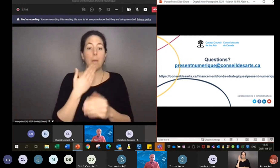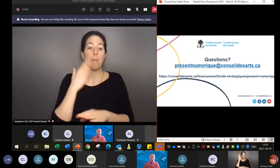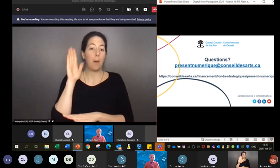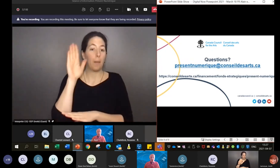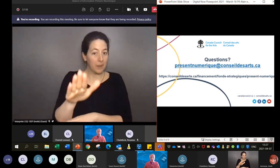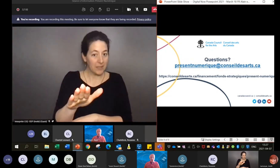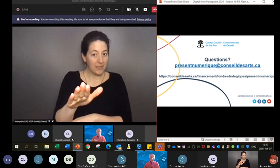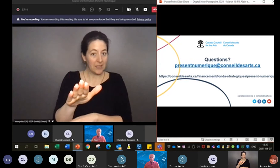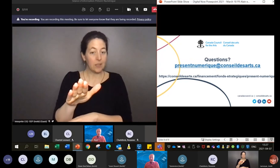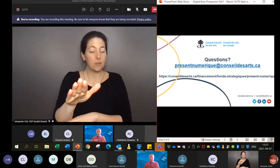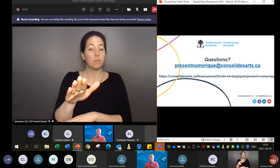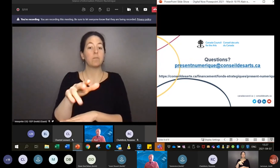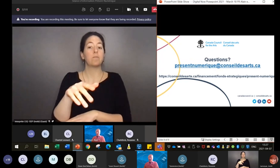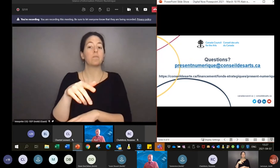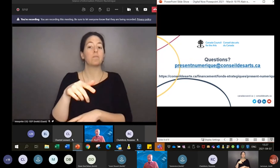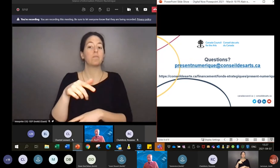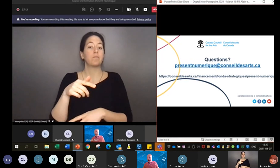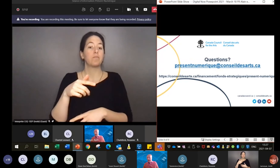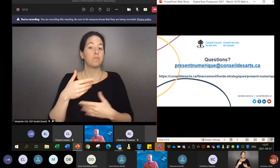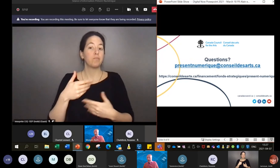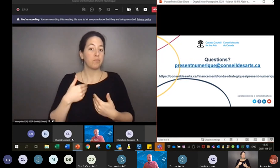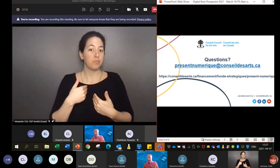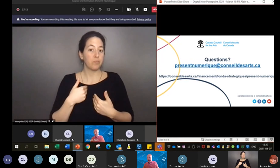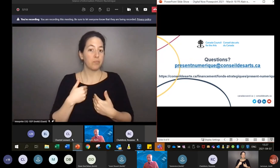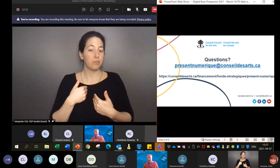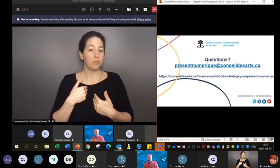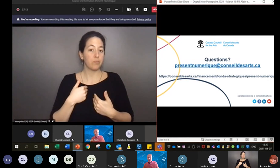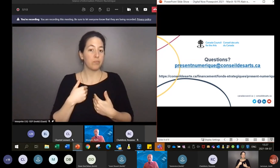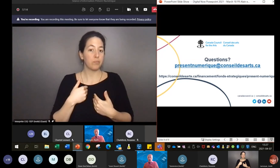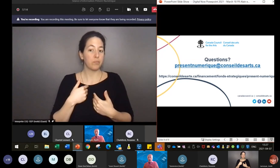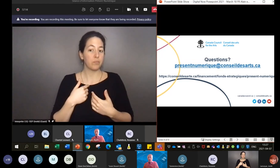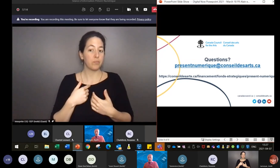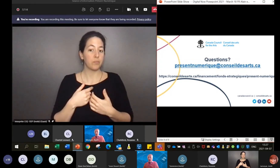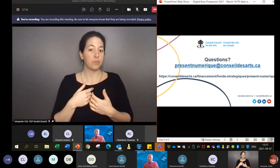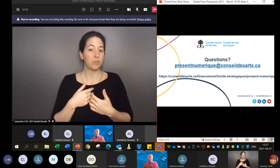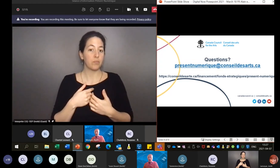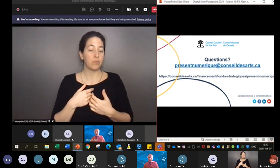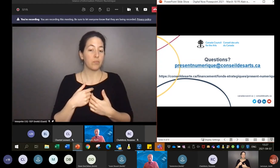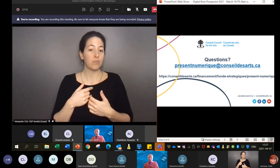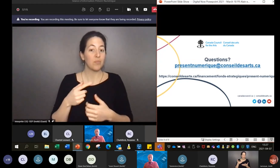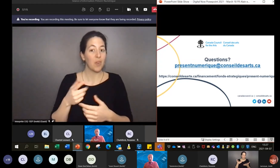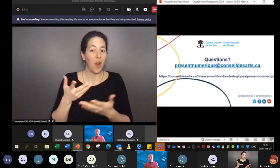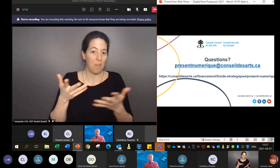Je vous inviterais peut-être à allumer vos